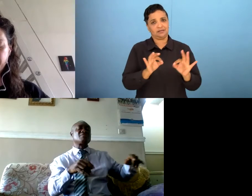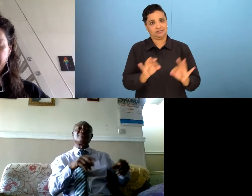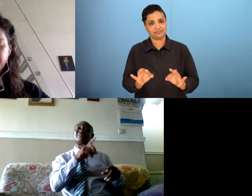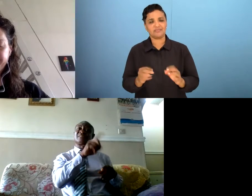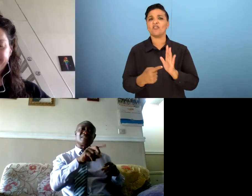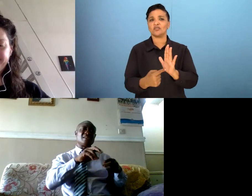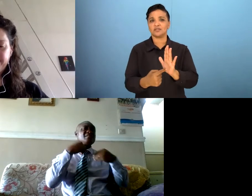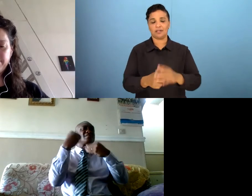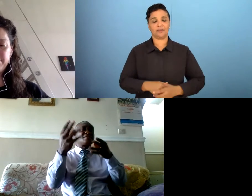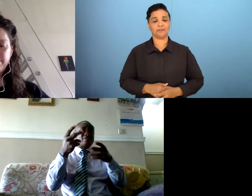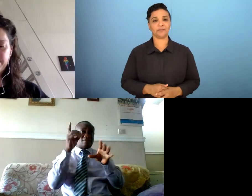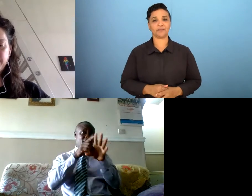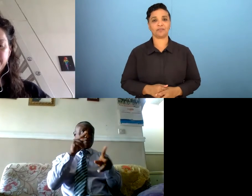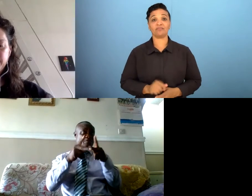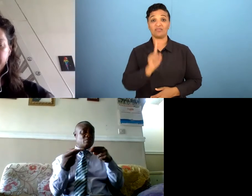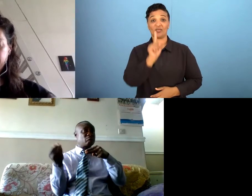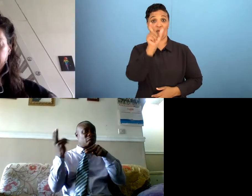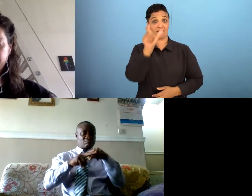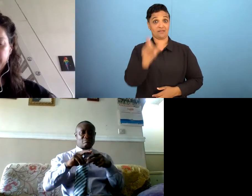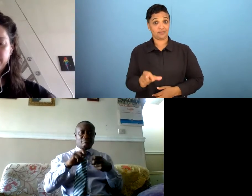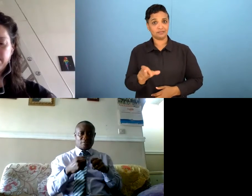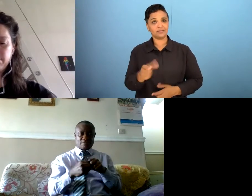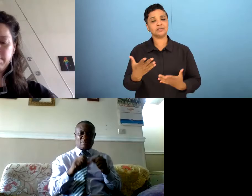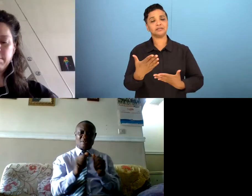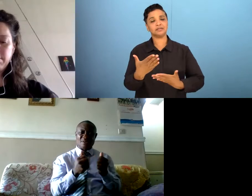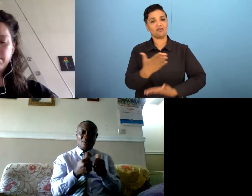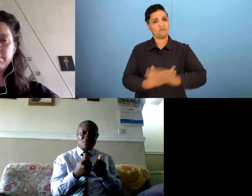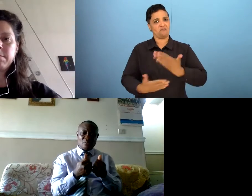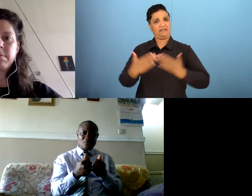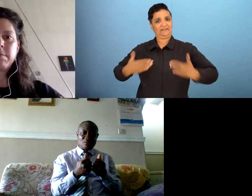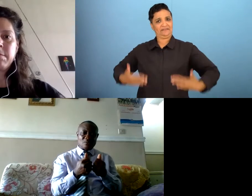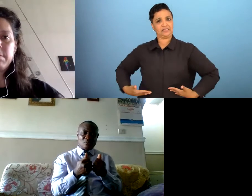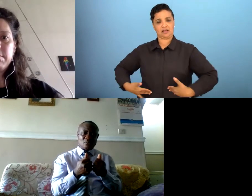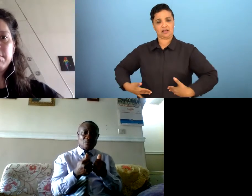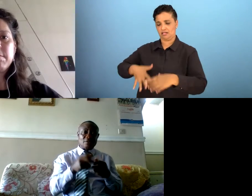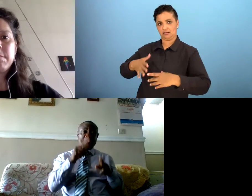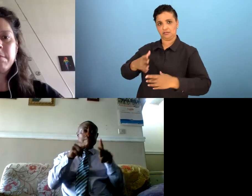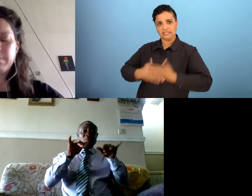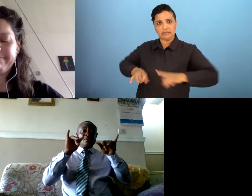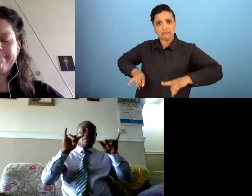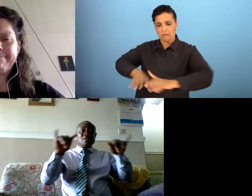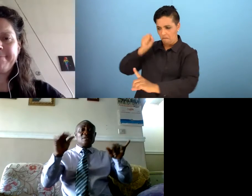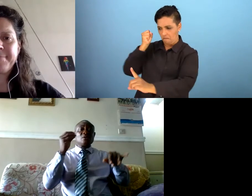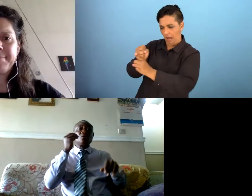La delincuencia también aumentó y las personas con discapacidad se vieron afectadas, por